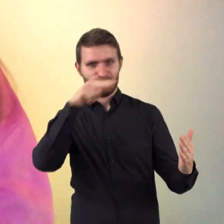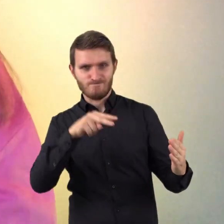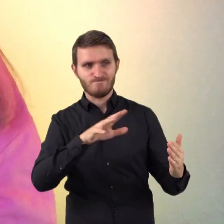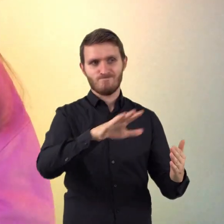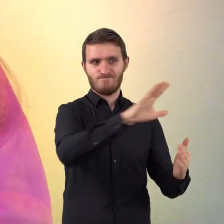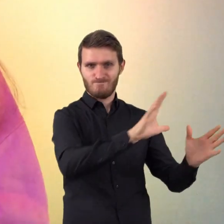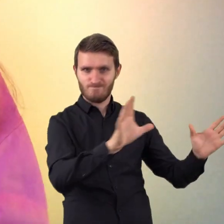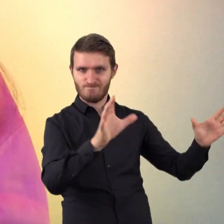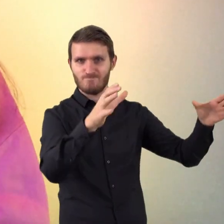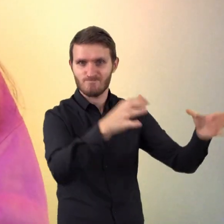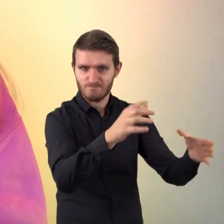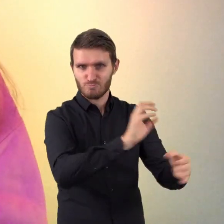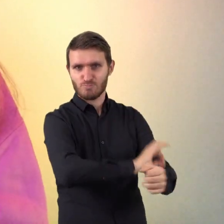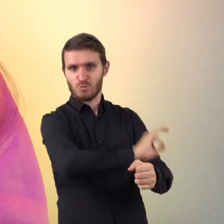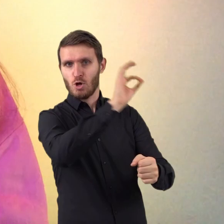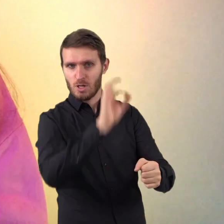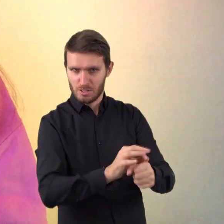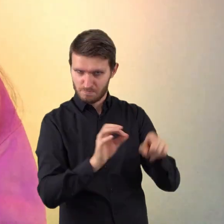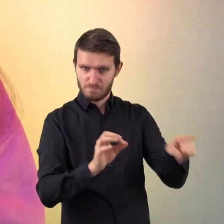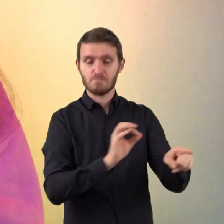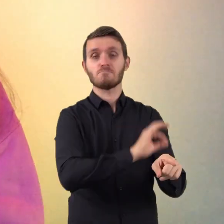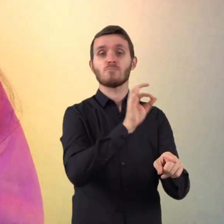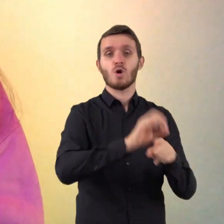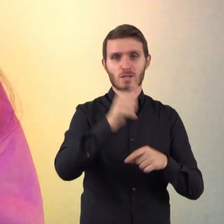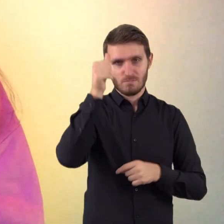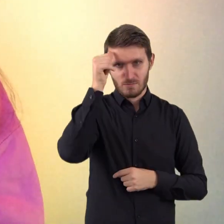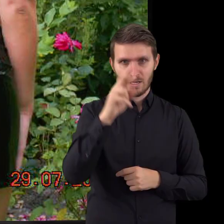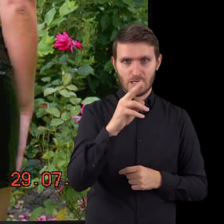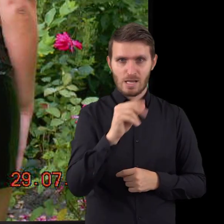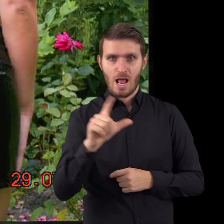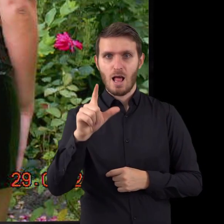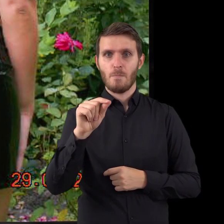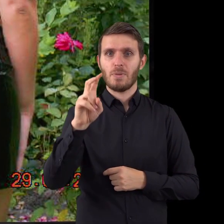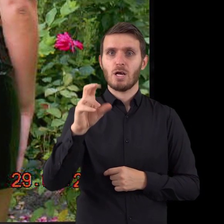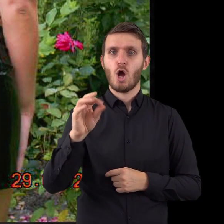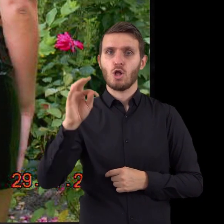ważne jest poznanie kontekstu całego projektu, którego jest ono częścią.